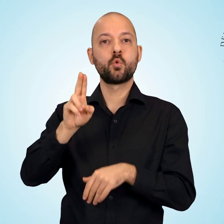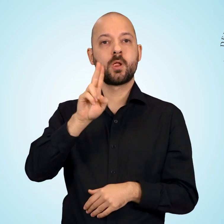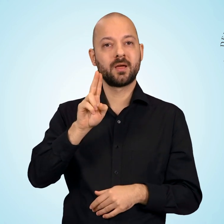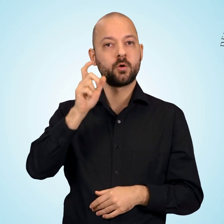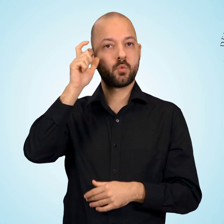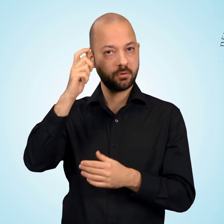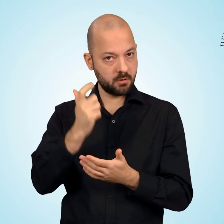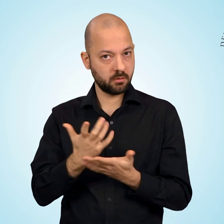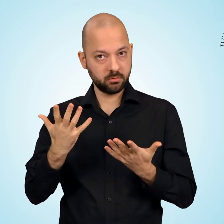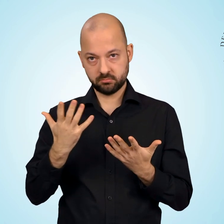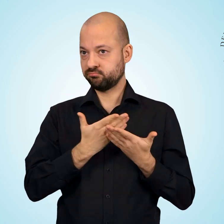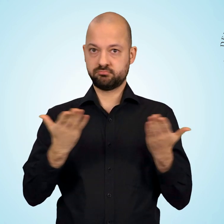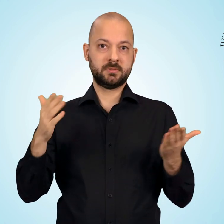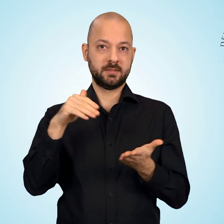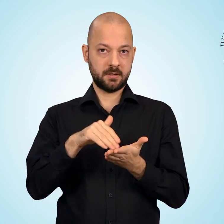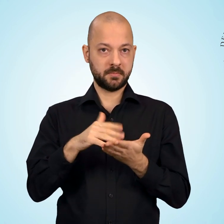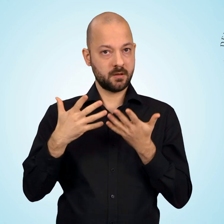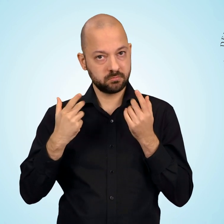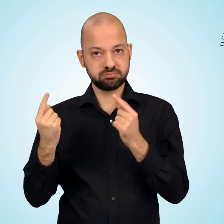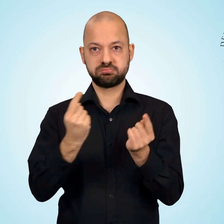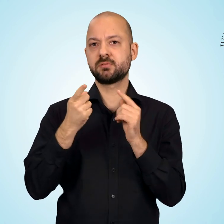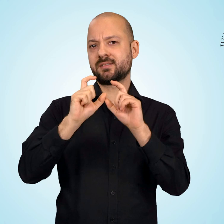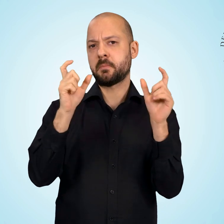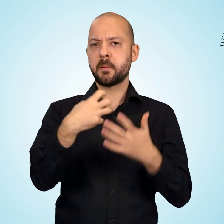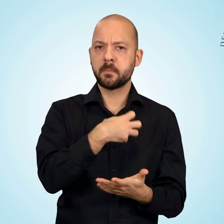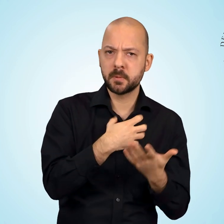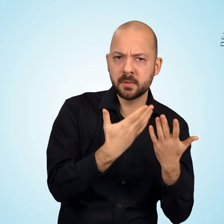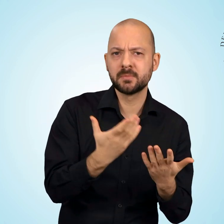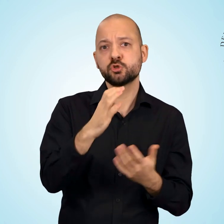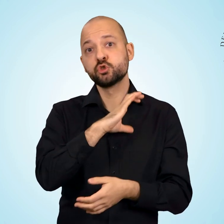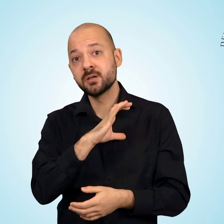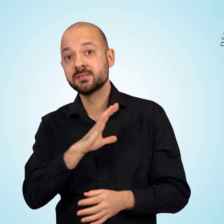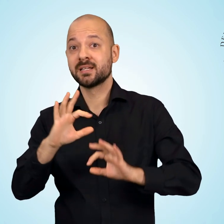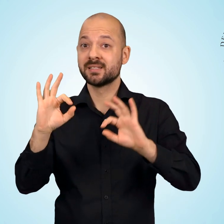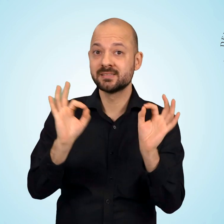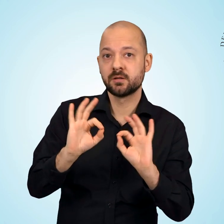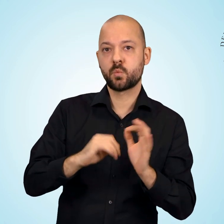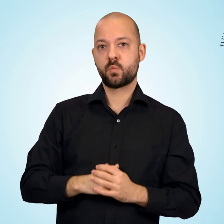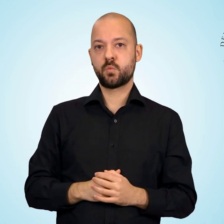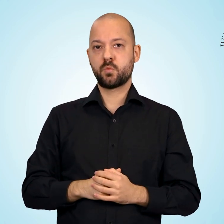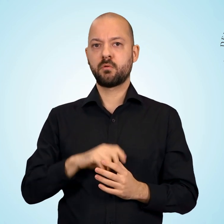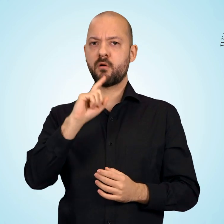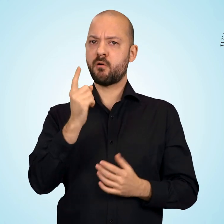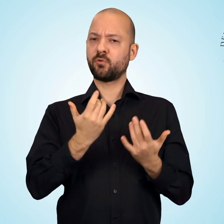und Dr. Ulrike Gotthardt. In dieser Runde werden die Problematik, die Chancen und Risiken von CIs,